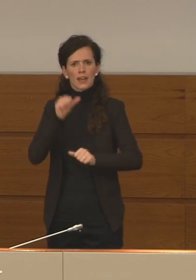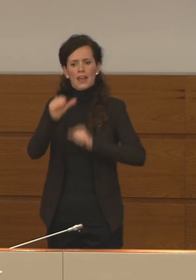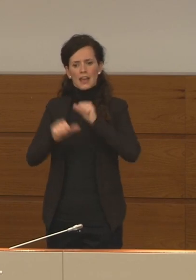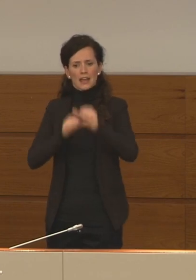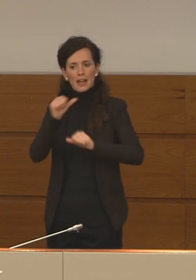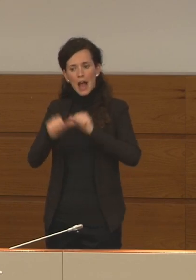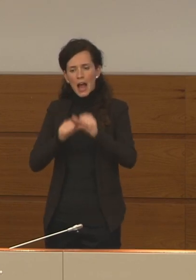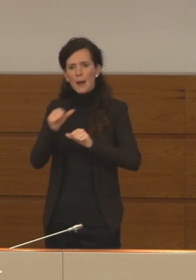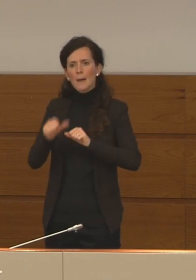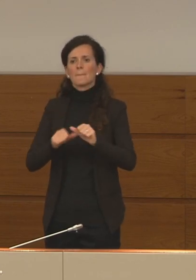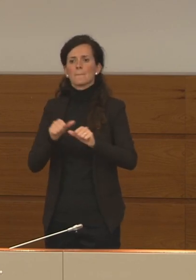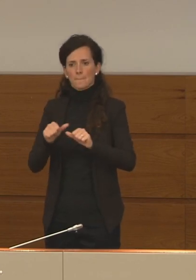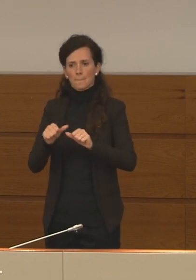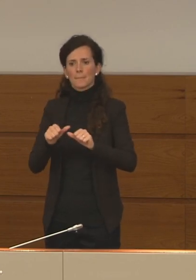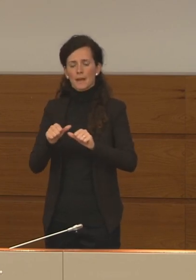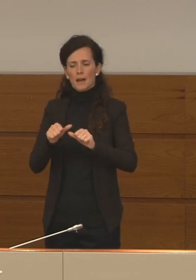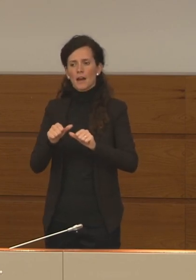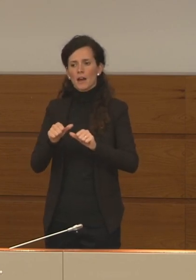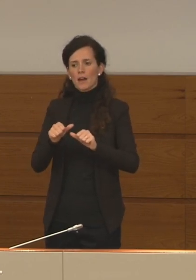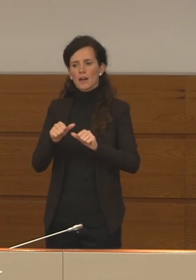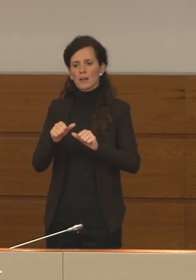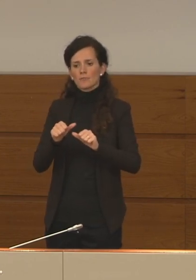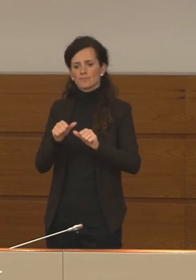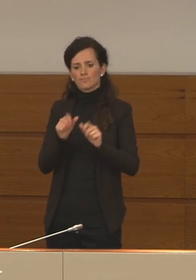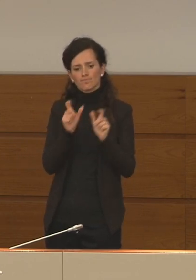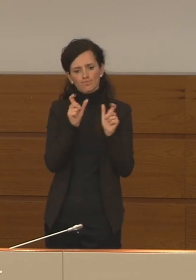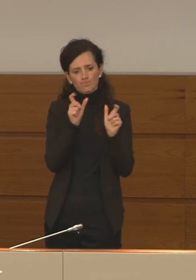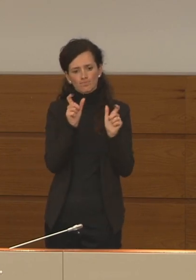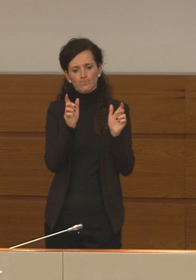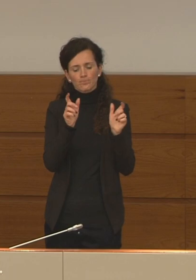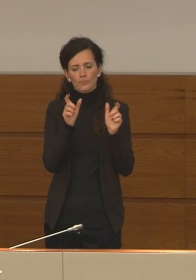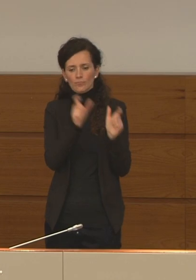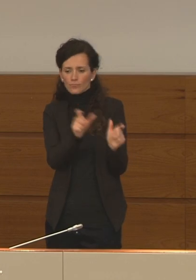di arruolamento in queste categorie, nel senso che mediamente l'isolamento